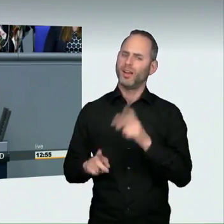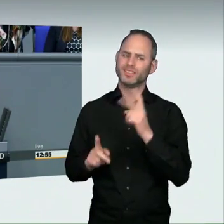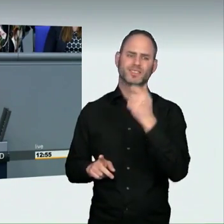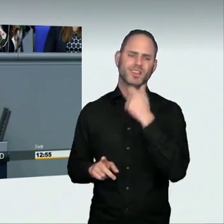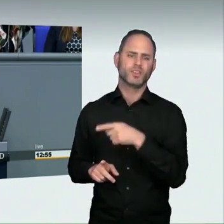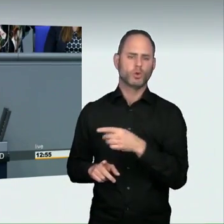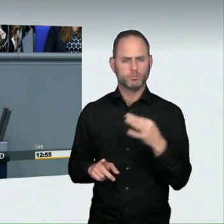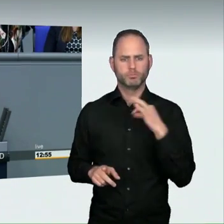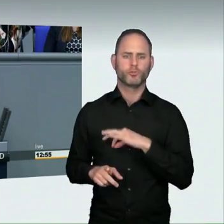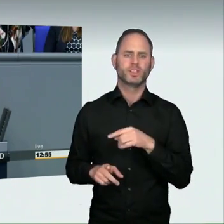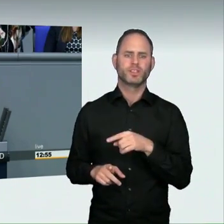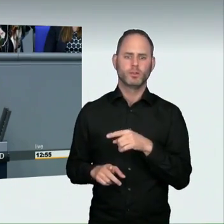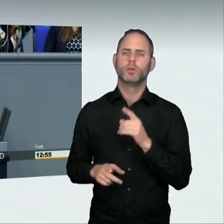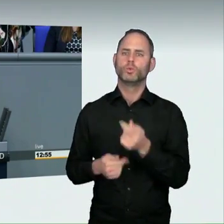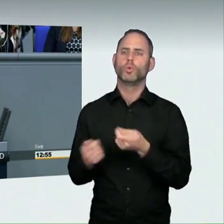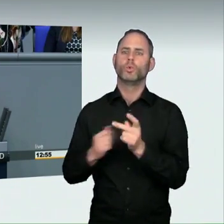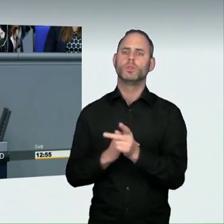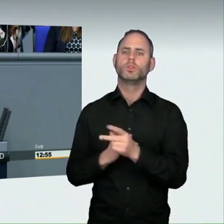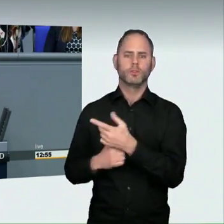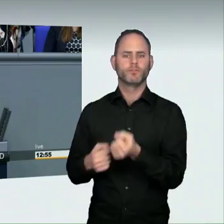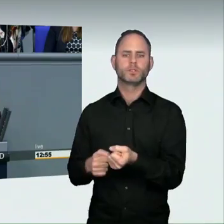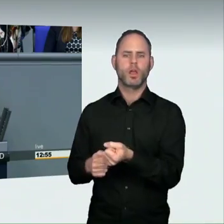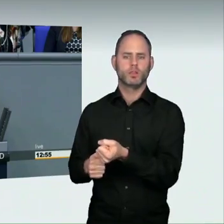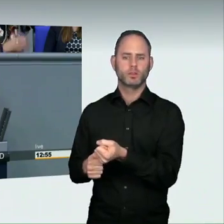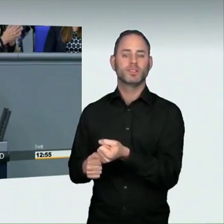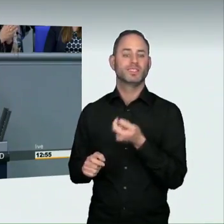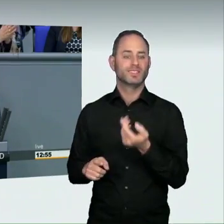für die Mieterinnen und Mieter bei uns. Ferner haben wir